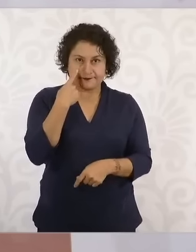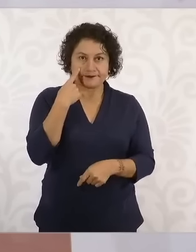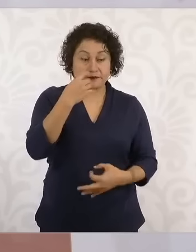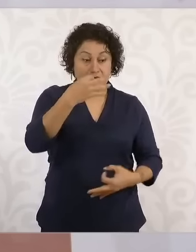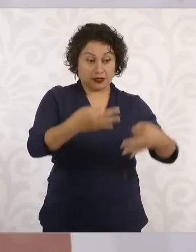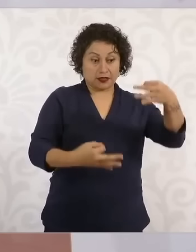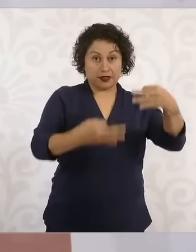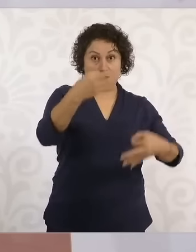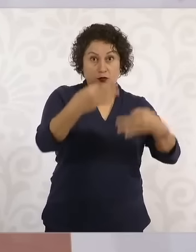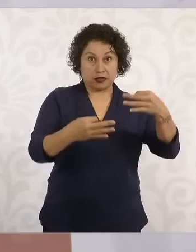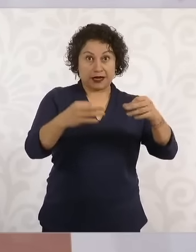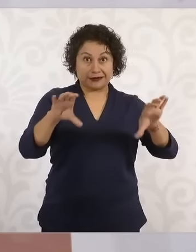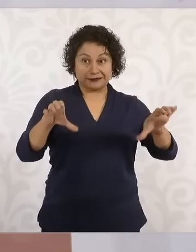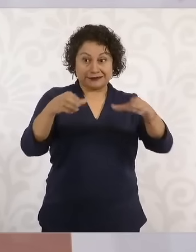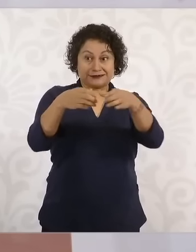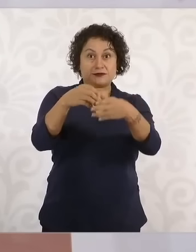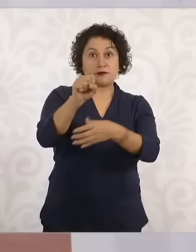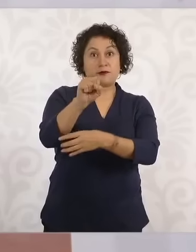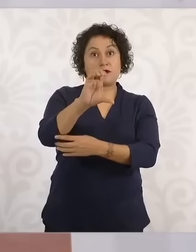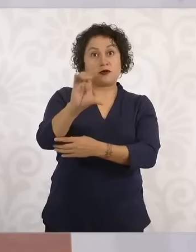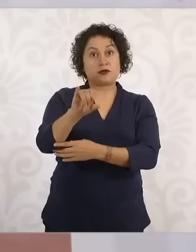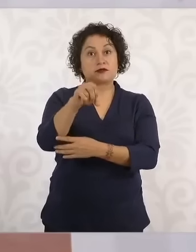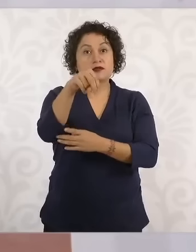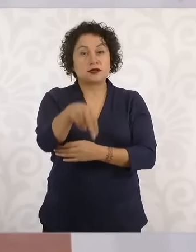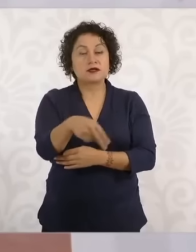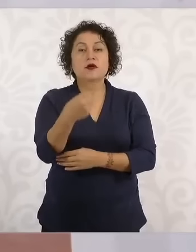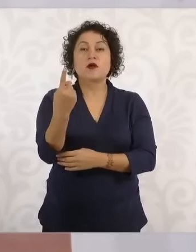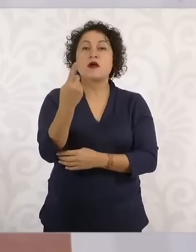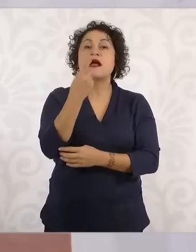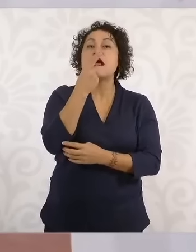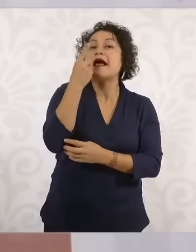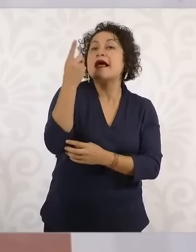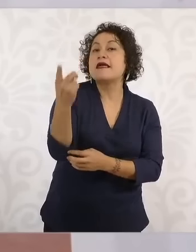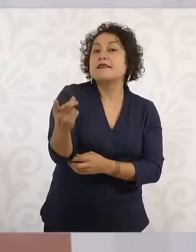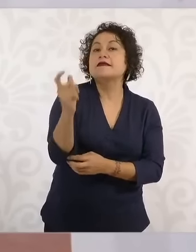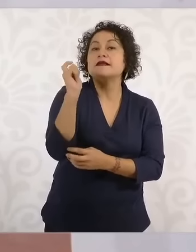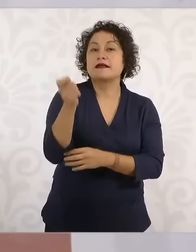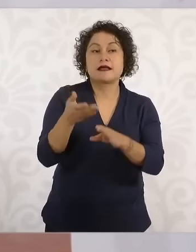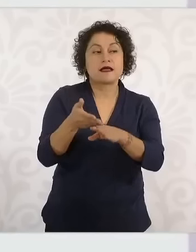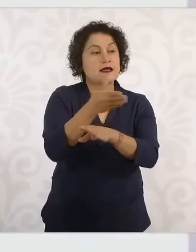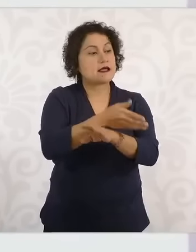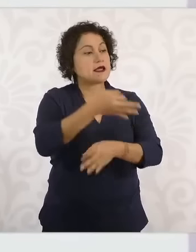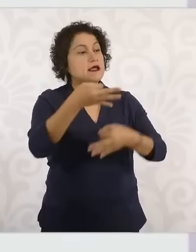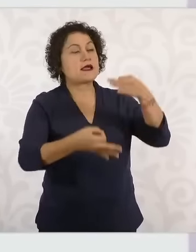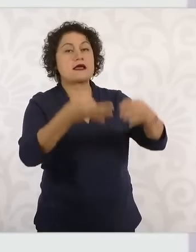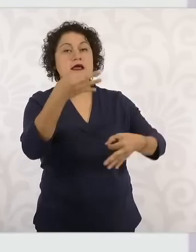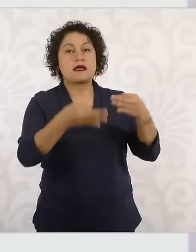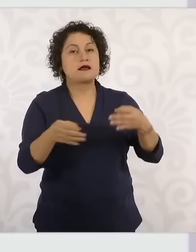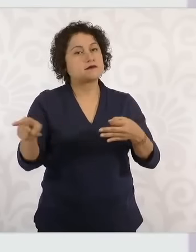son procedentes los amparos. Entonces, ¿qué queda fijo? las resoluciones de los tribunales